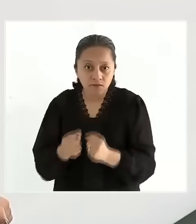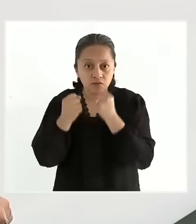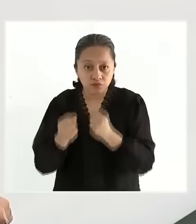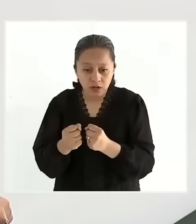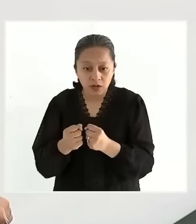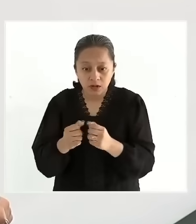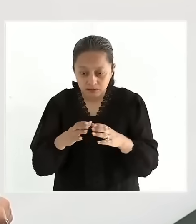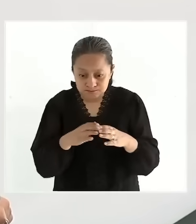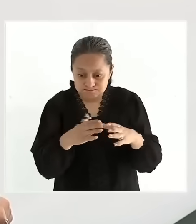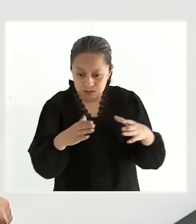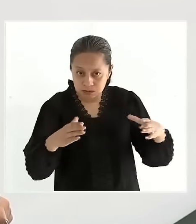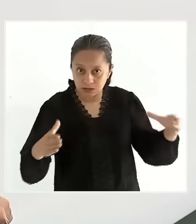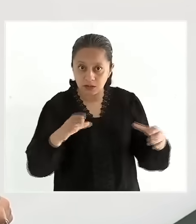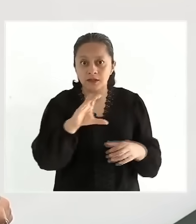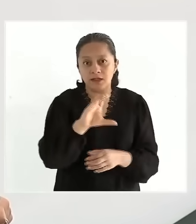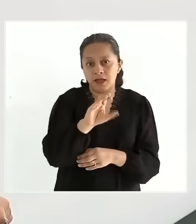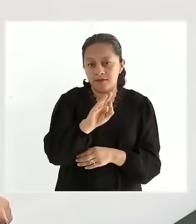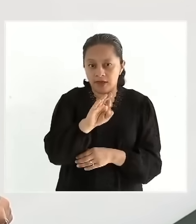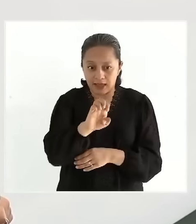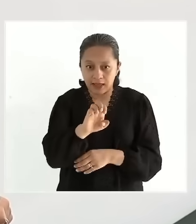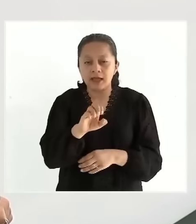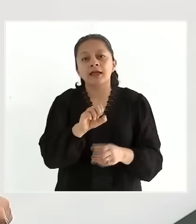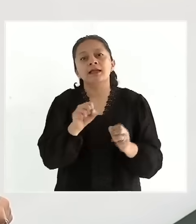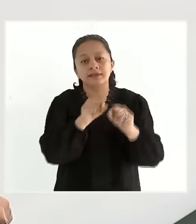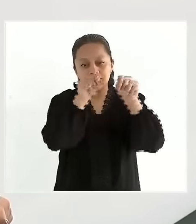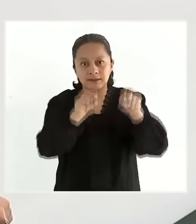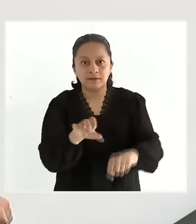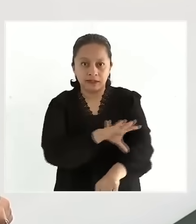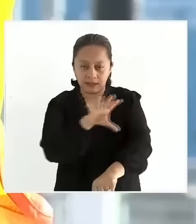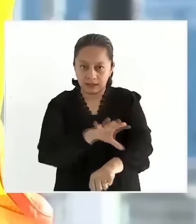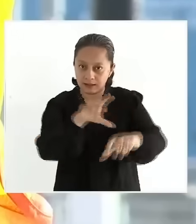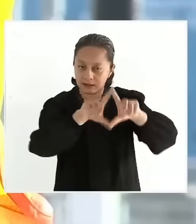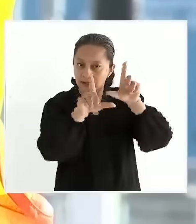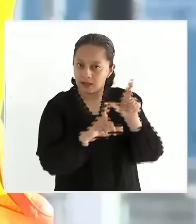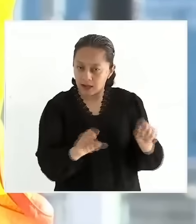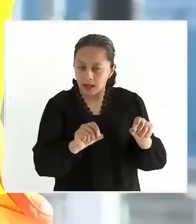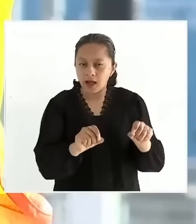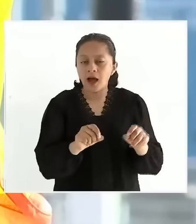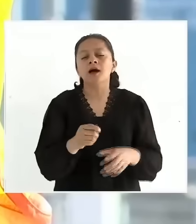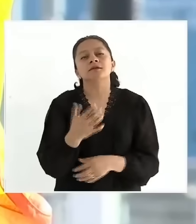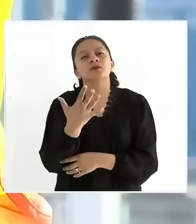de la Comisión Federal de Electricidad en el sistema eléctrico nacional, garantizando el 54%